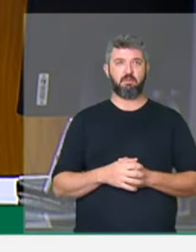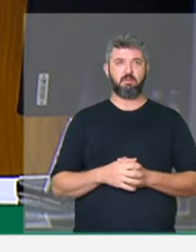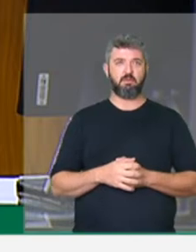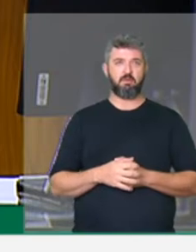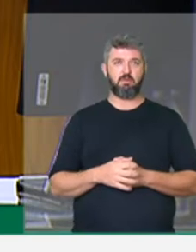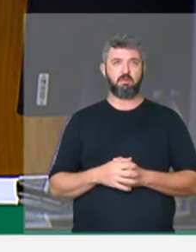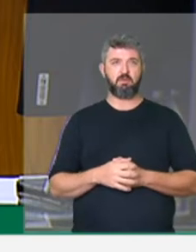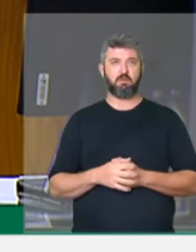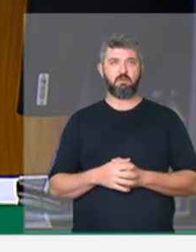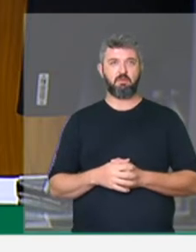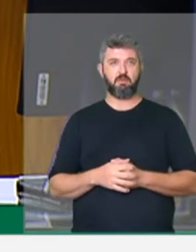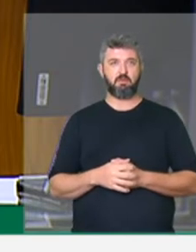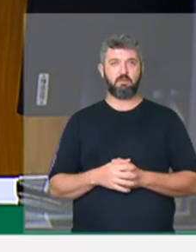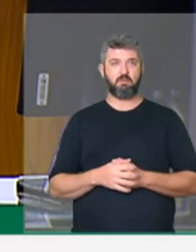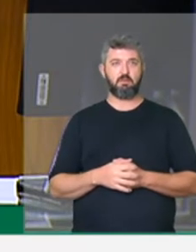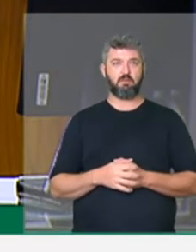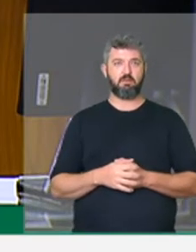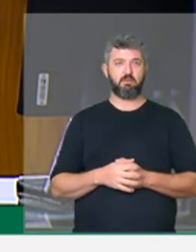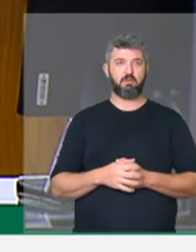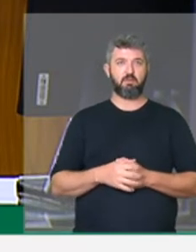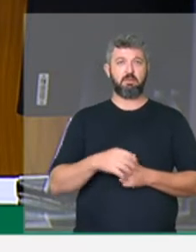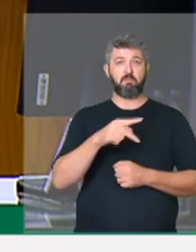ORIENTA O PSD? O MDB? -- [DEPUTADO]: MDB ORIENTA SIM, PRESIDENTE. -- [PRESIDENTE]: